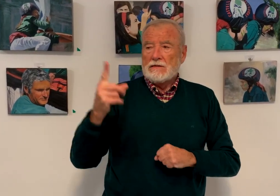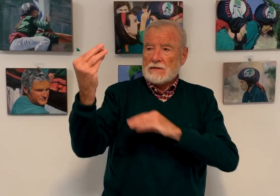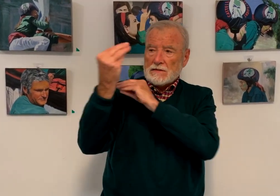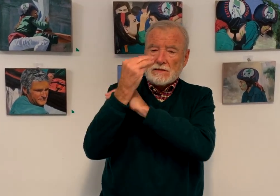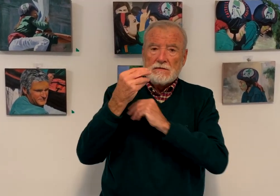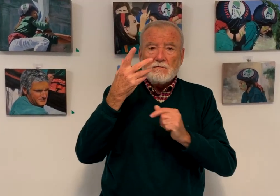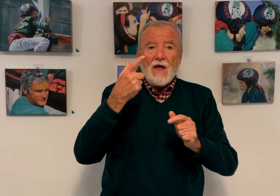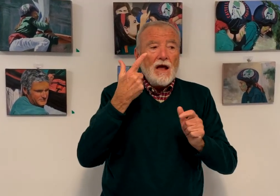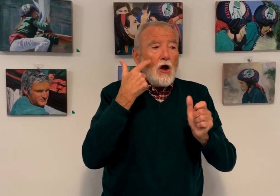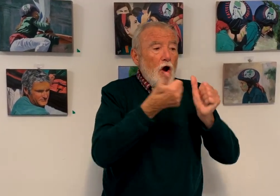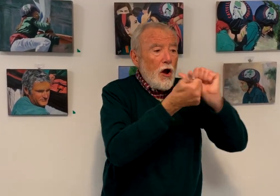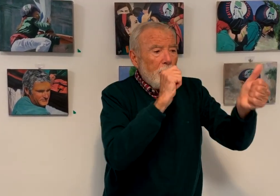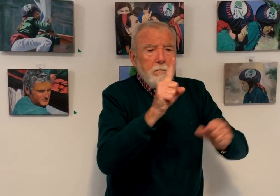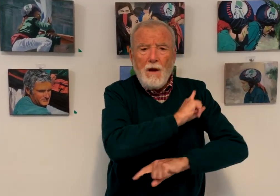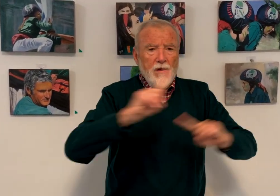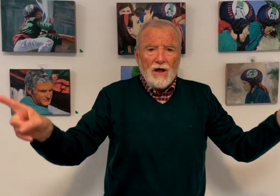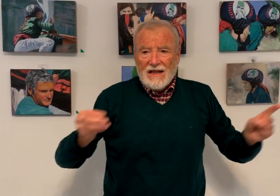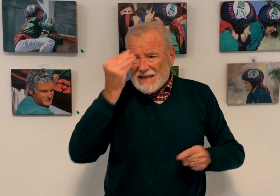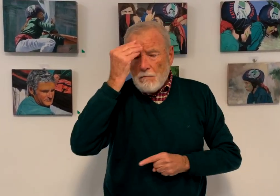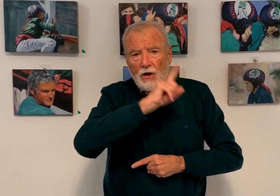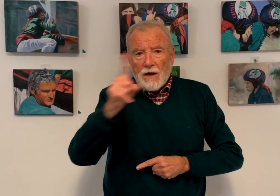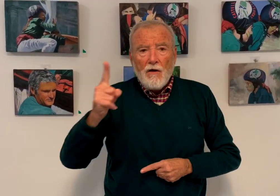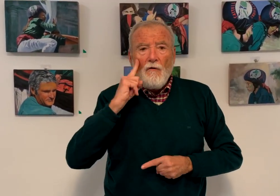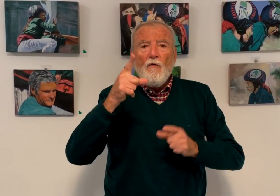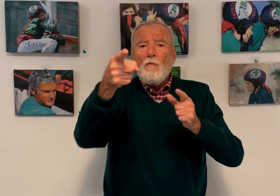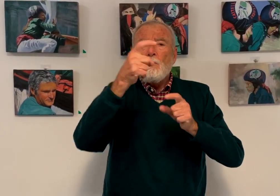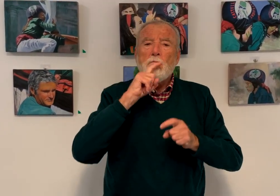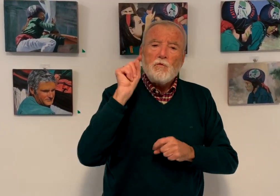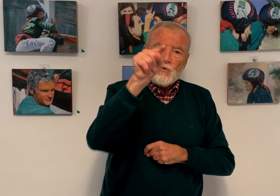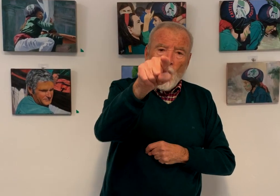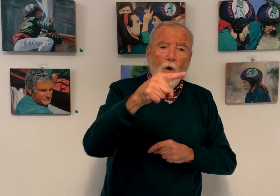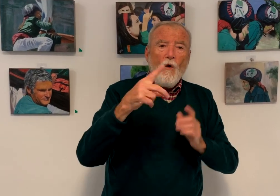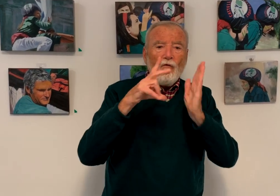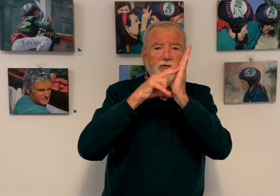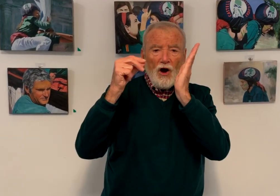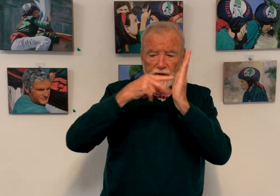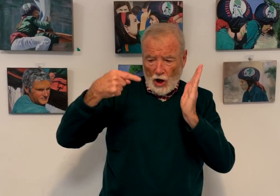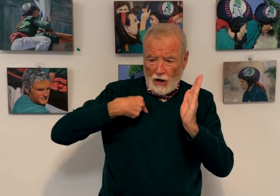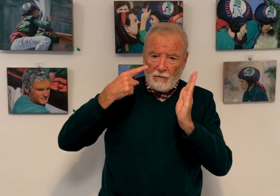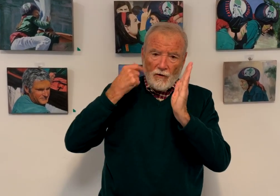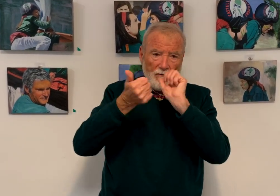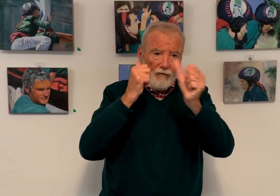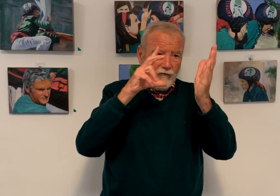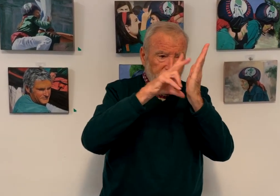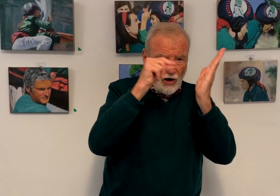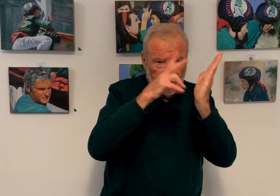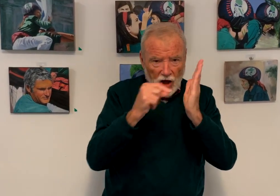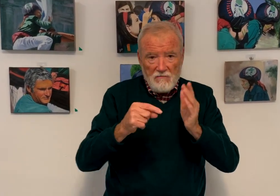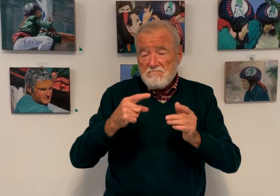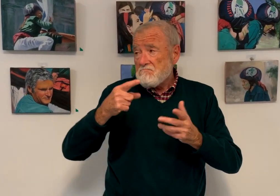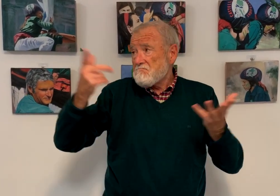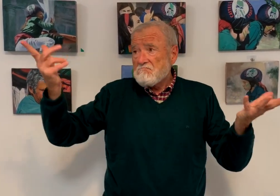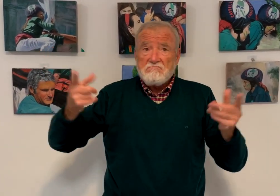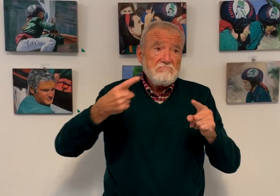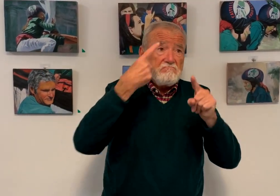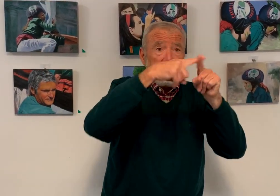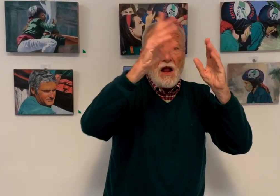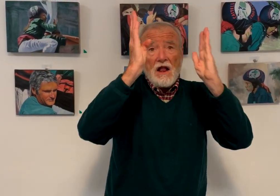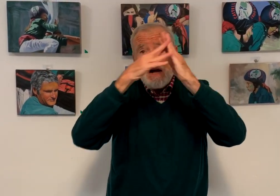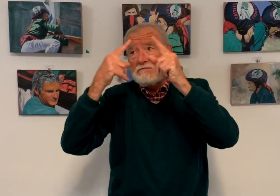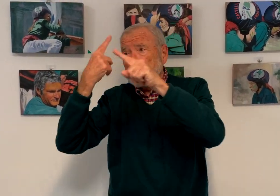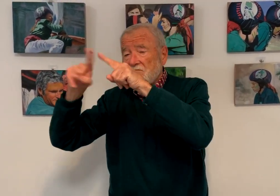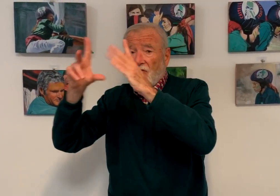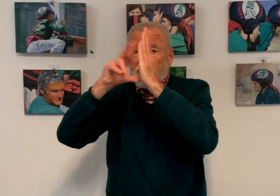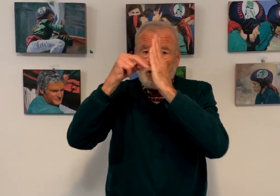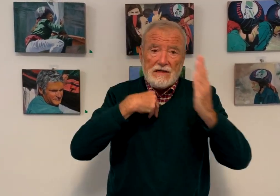Me enseñó diciendo que no podía copiar, ni pensar, sino que debía ver una foto y copiarla. Una foto de una casa o cualquier otra.